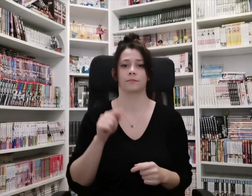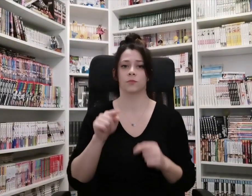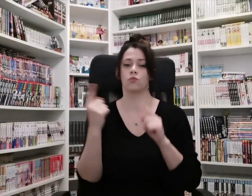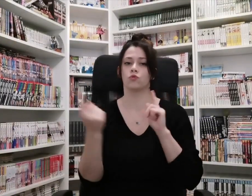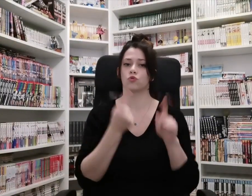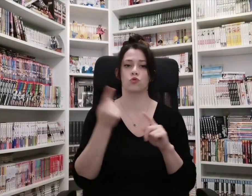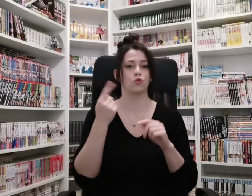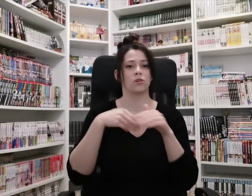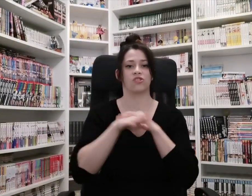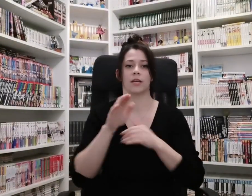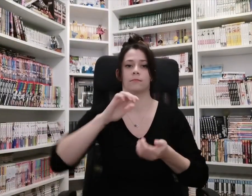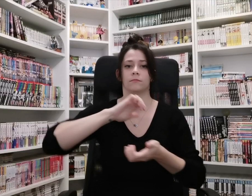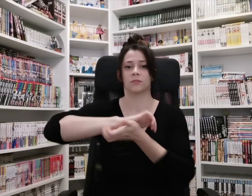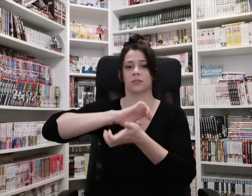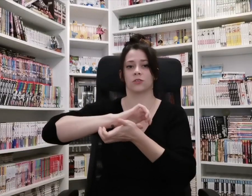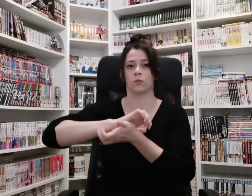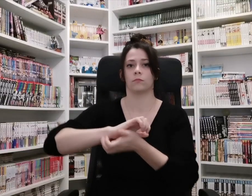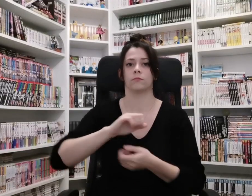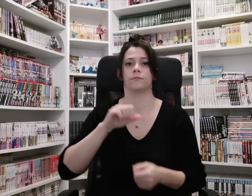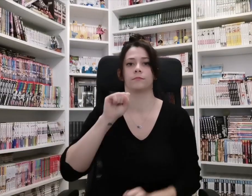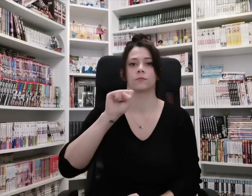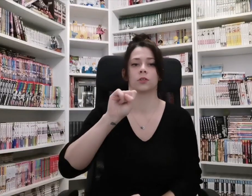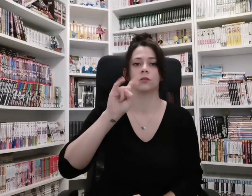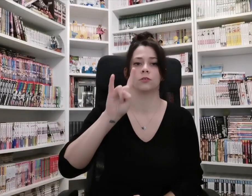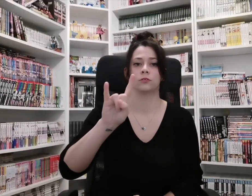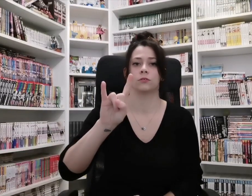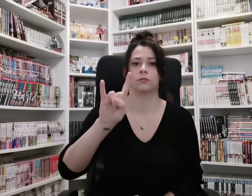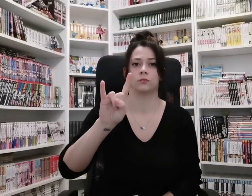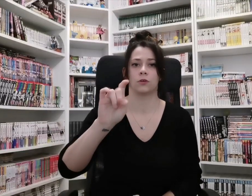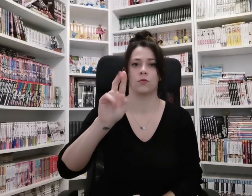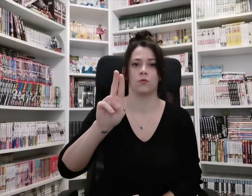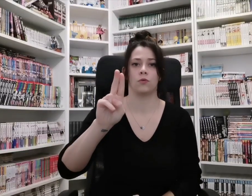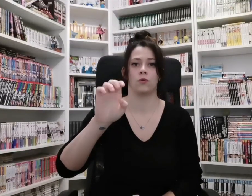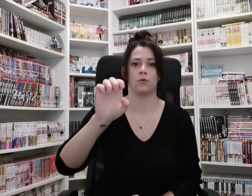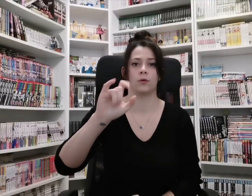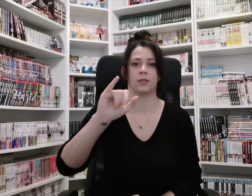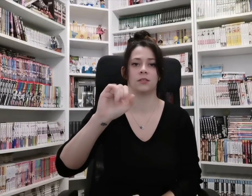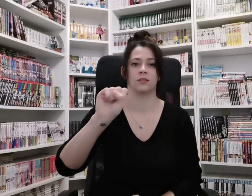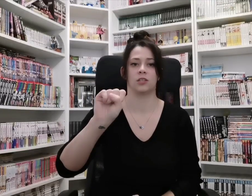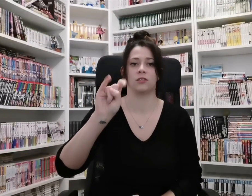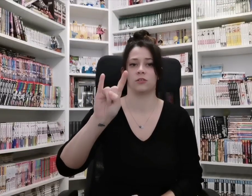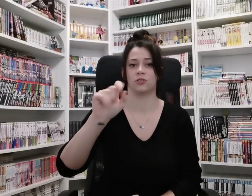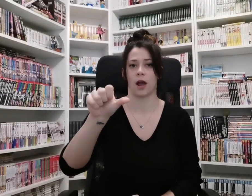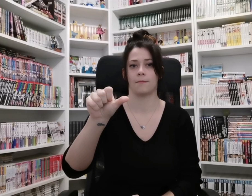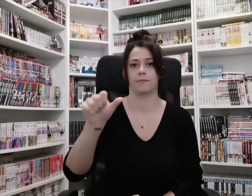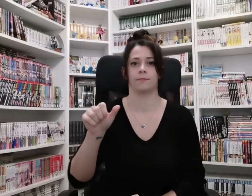Toujours chez le même éditeur "Shueisha"…